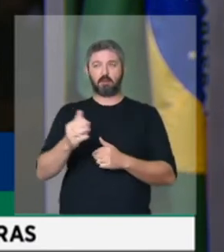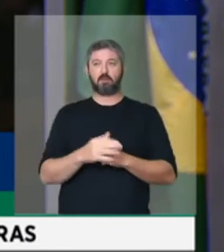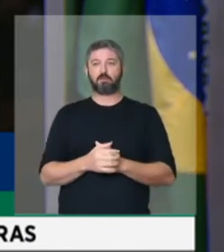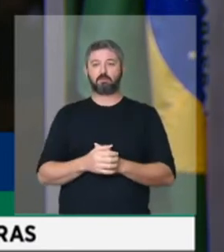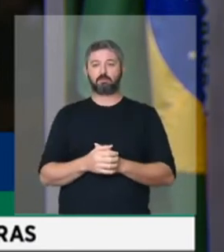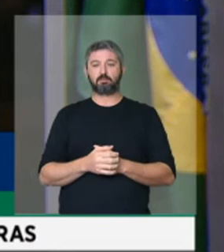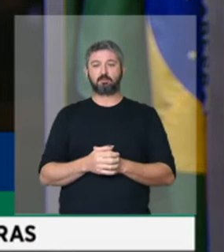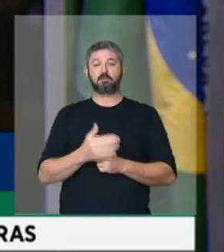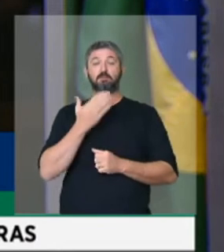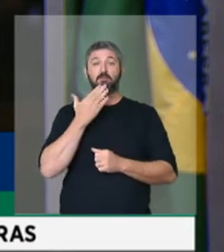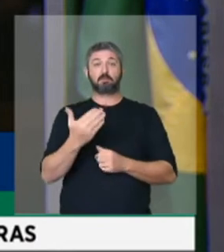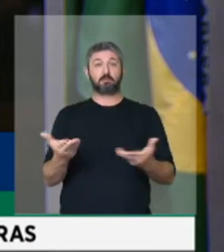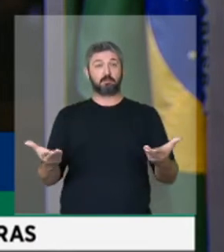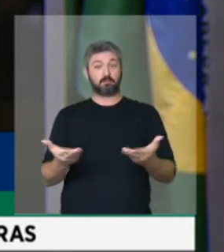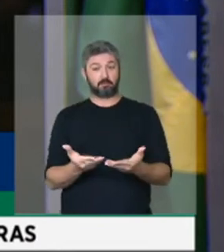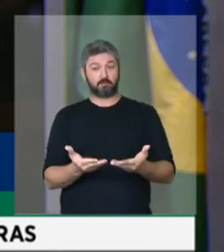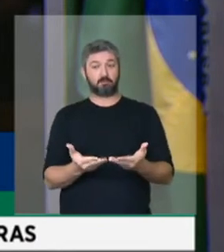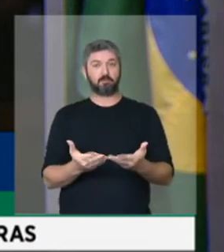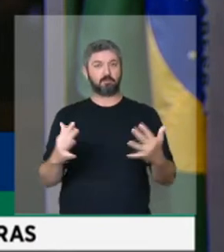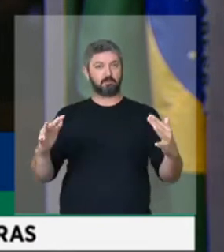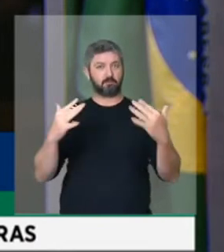RICARDO BARROS BEM RECONHECEU MUITO MELHOR DO QUE O QUE